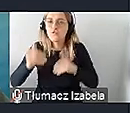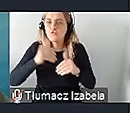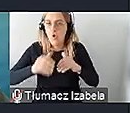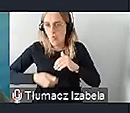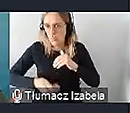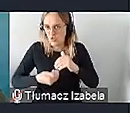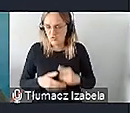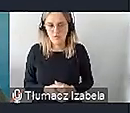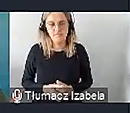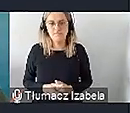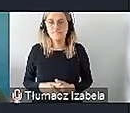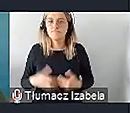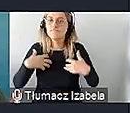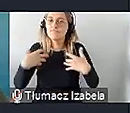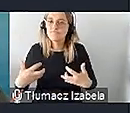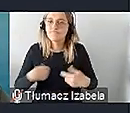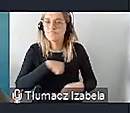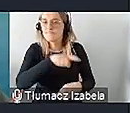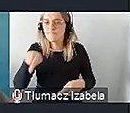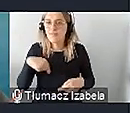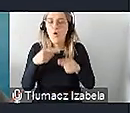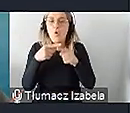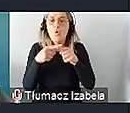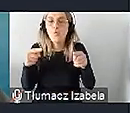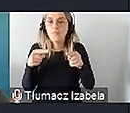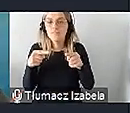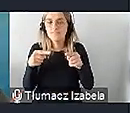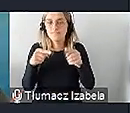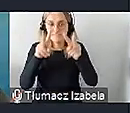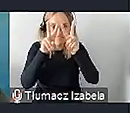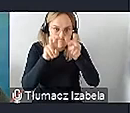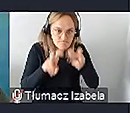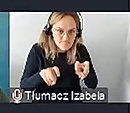Chciałbym, żebyśmy przeprowadzili króciutką anatomię tego rysunku.